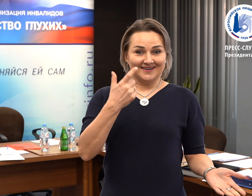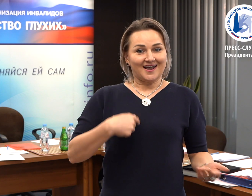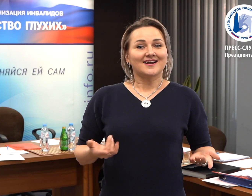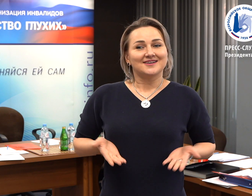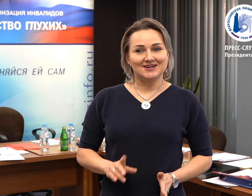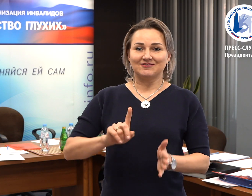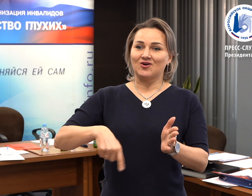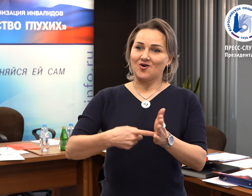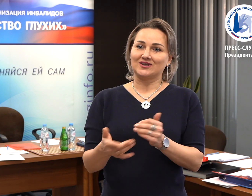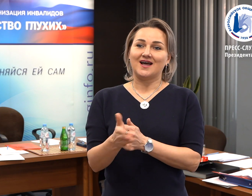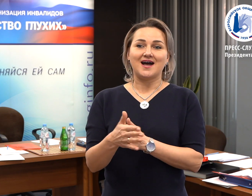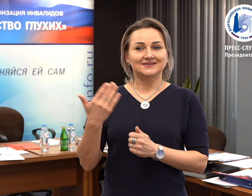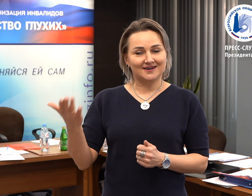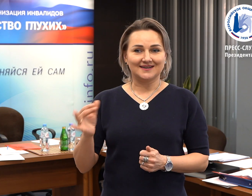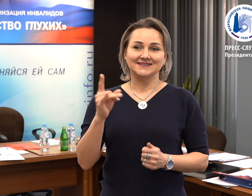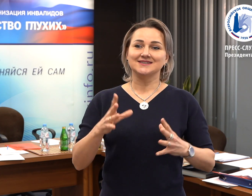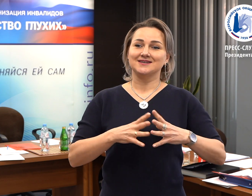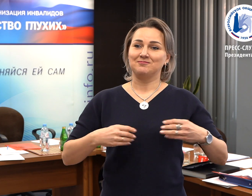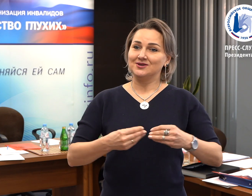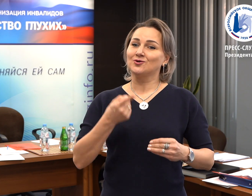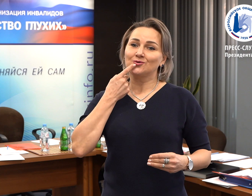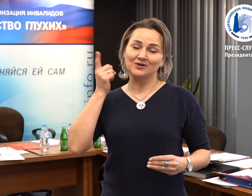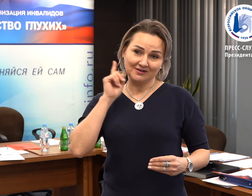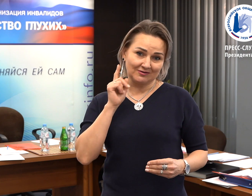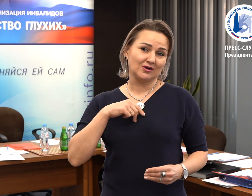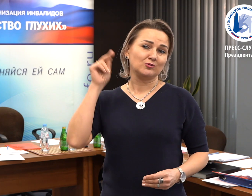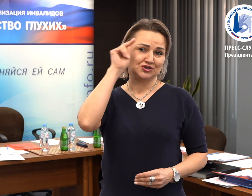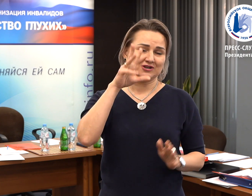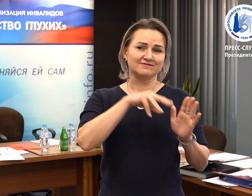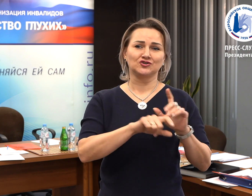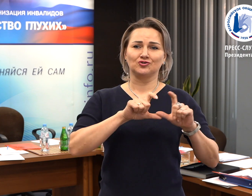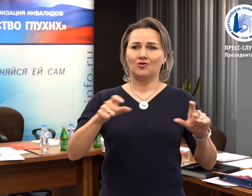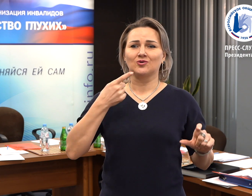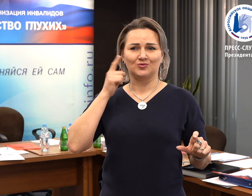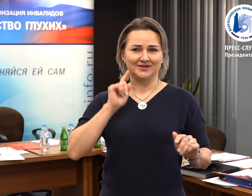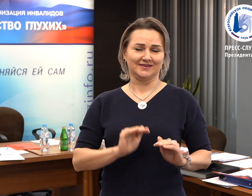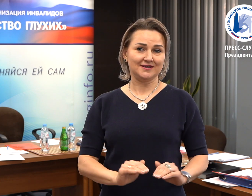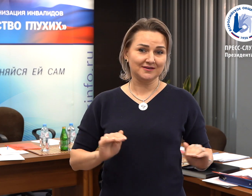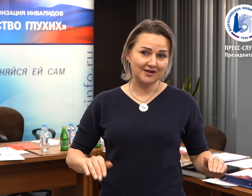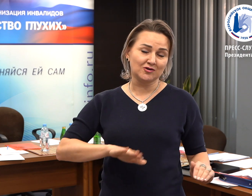Я родилась в Астрахани, в семье глухих. Я училась в школе для глухих,